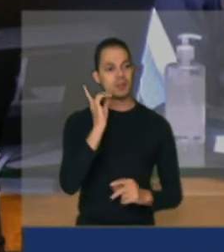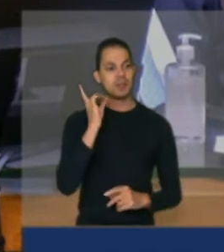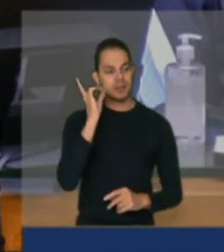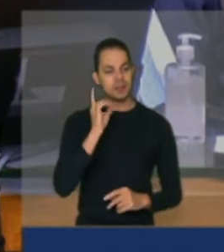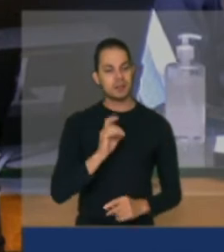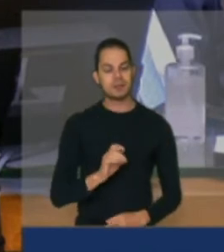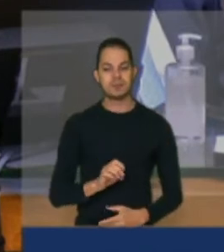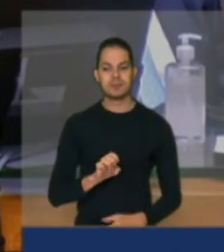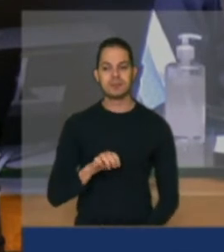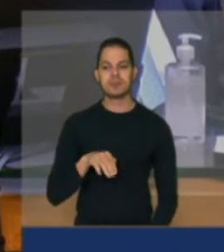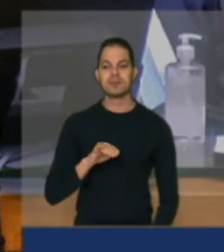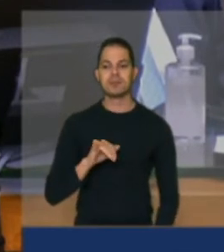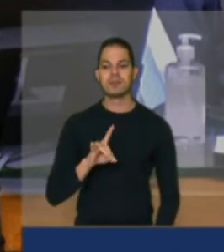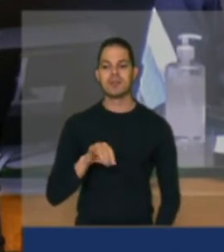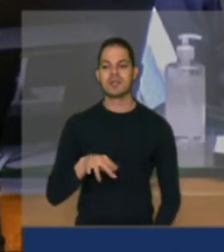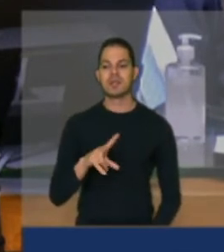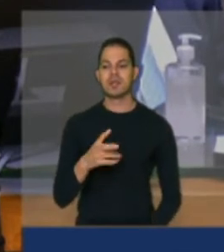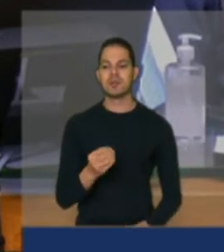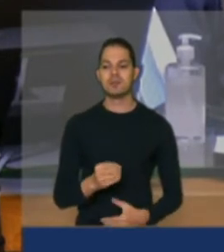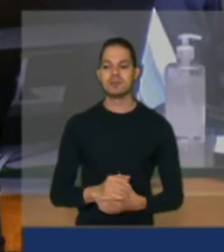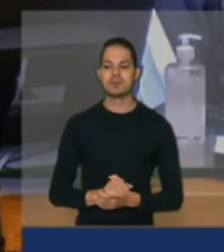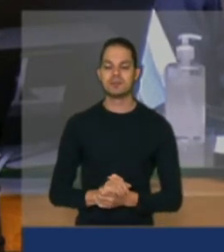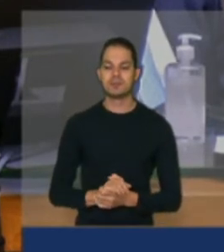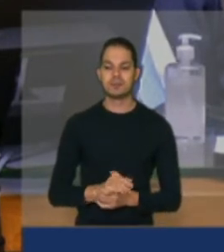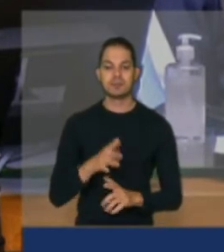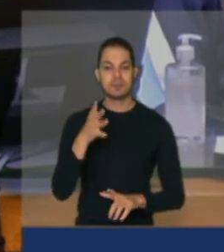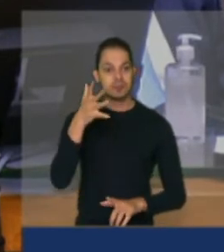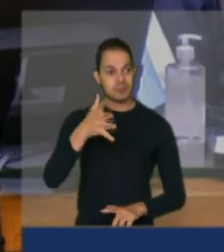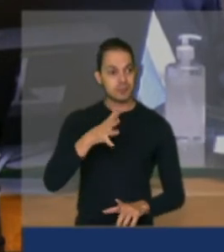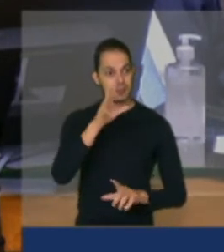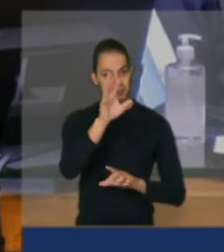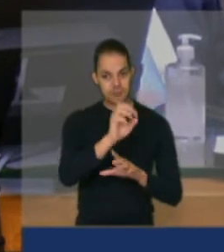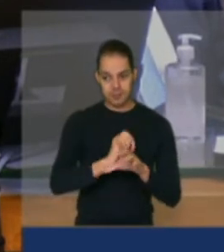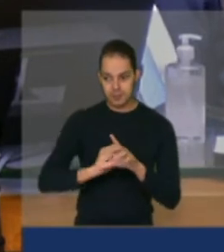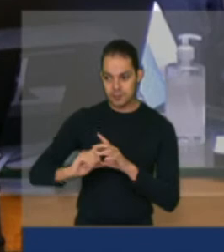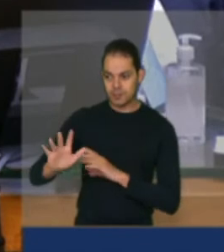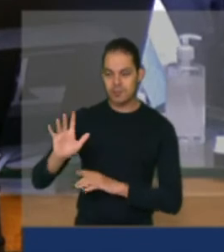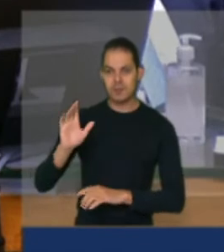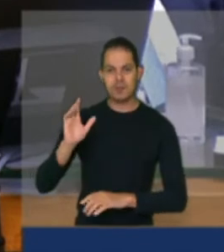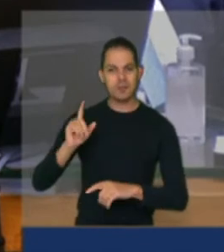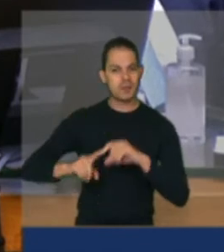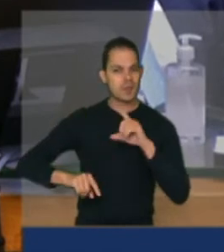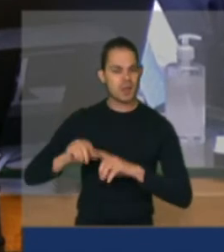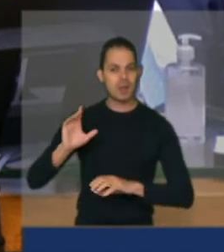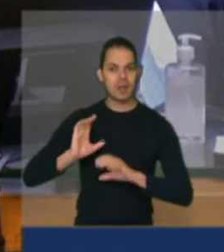ATENDENDO AO PEDIDO DE V.EXA. PARA DIVULGAR EM TODOS OS ÓRGÃOS DE COMUNICAÇÃO DA CASA. DEPOIS DE MINAS GERAIS